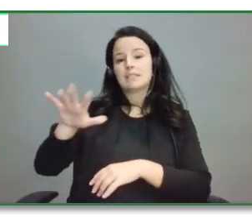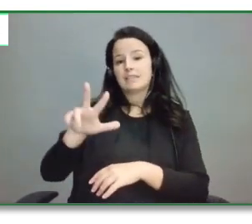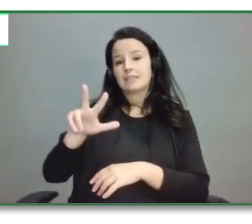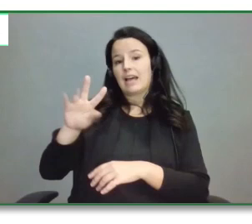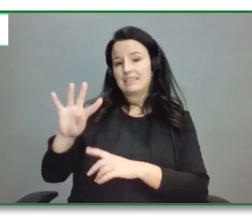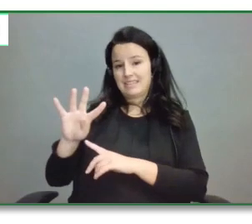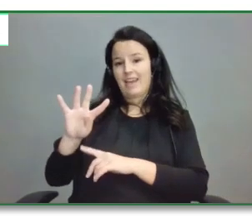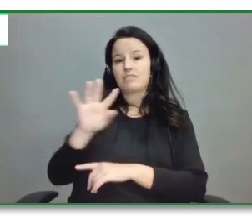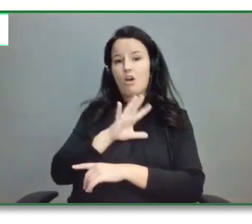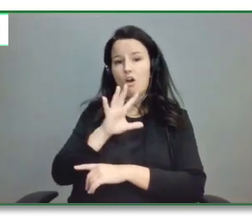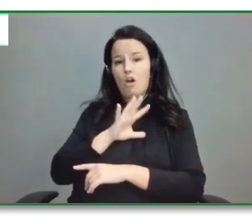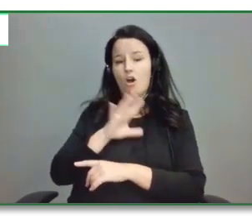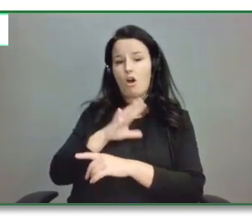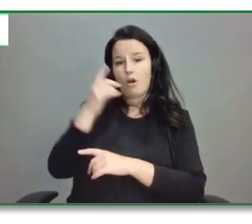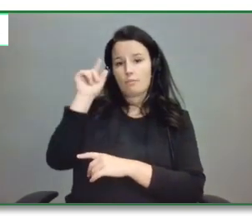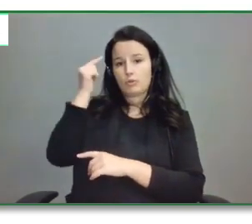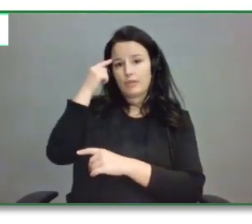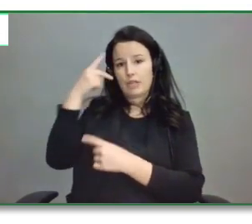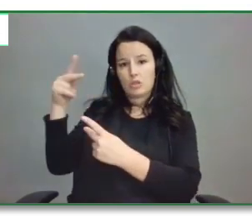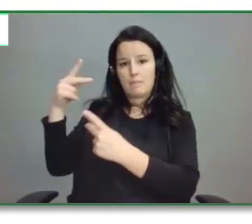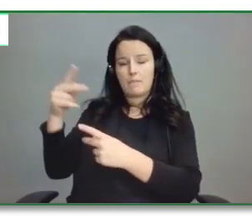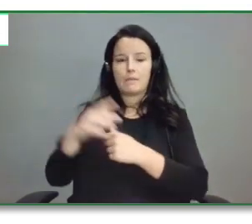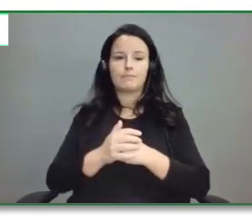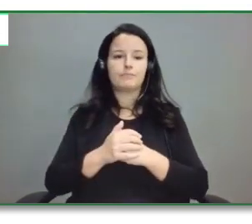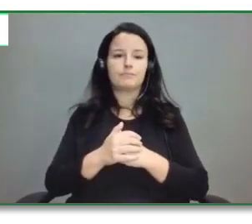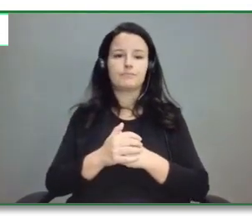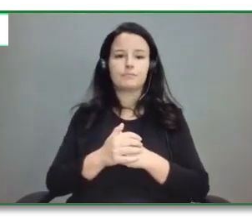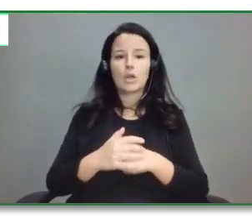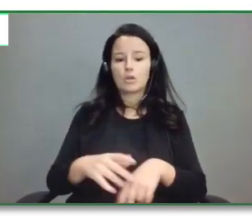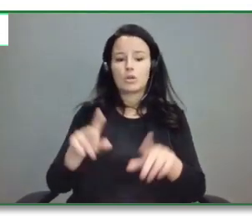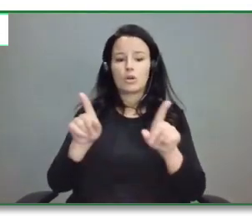montre le graphique pour le syndicateur présent